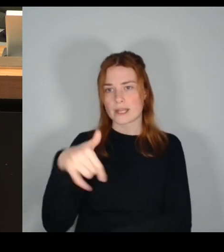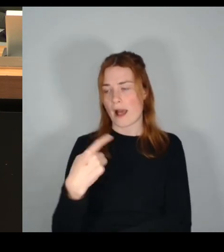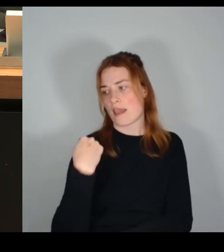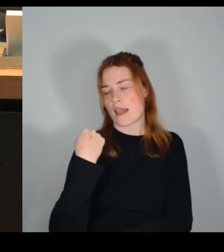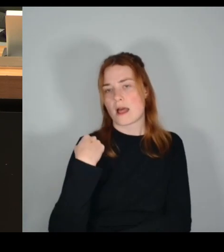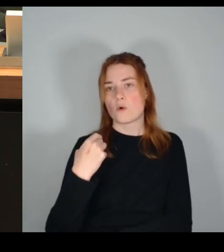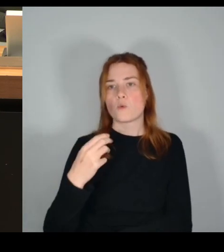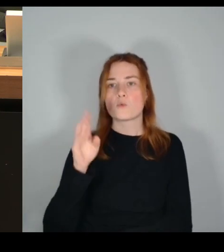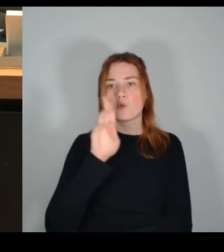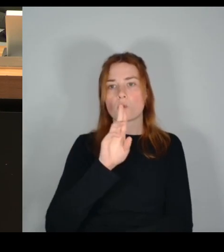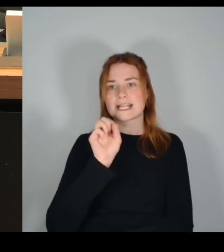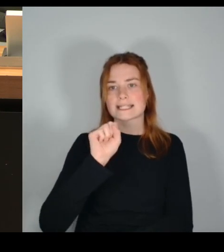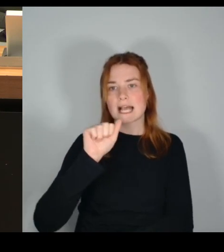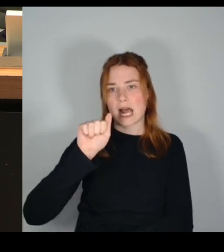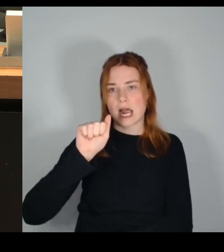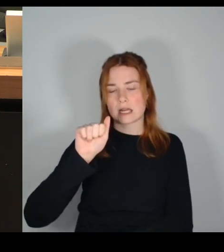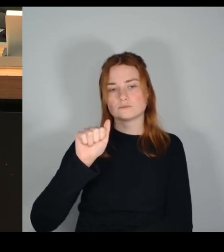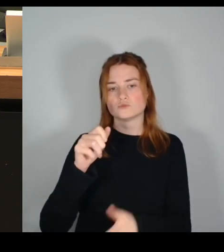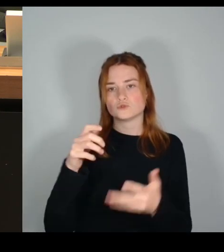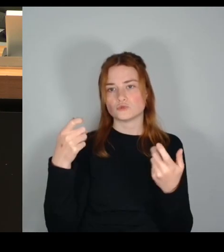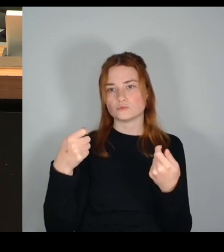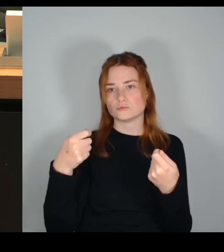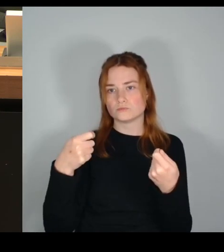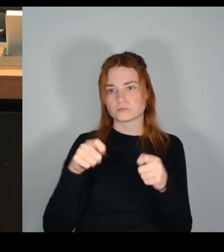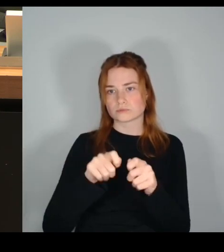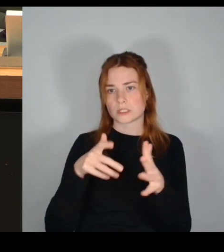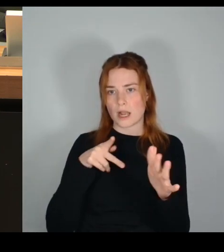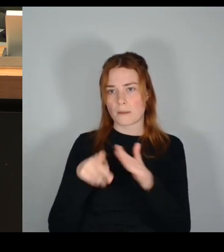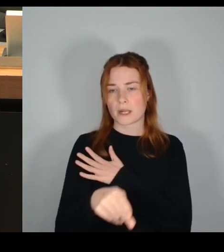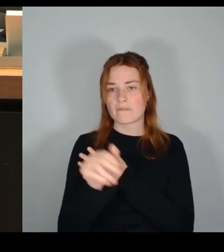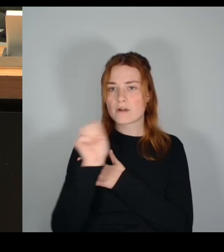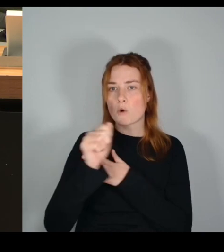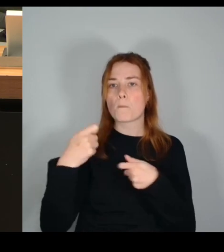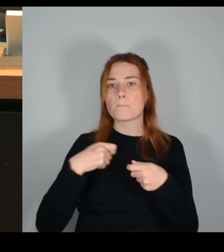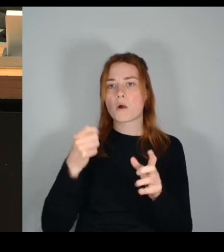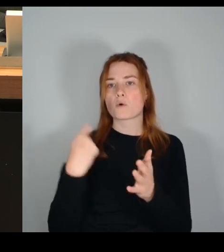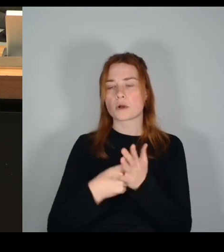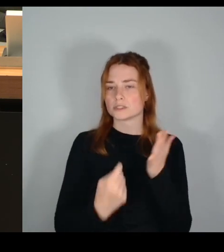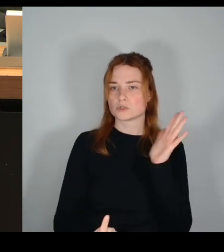Und welche Überraschung Solar und Wind sind deutlich günstiger und schneller zu haben.